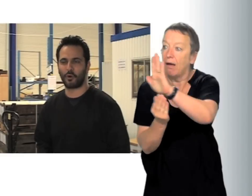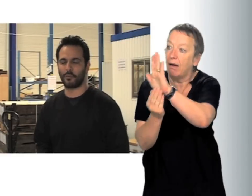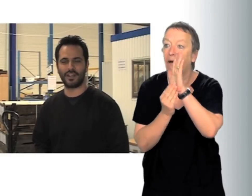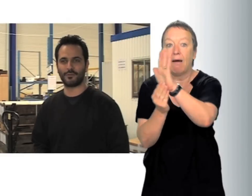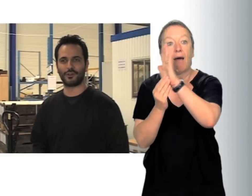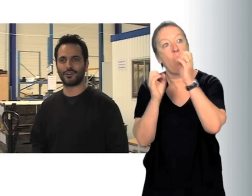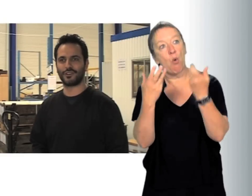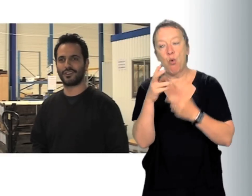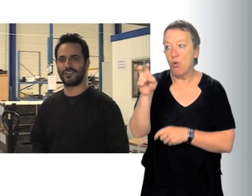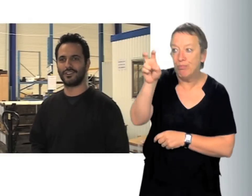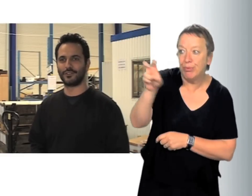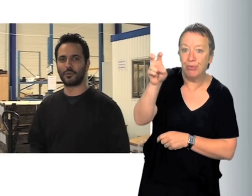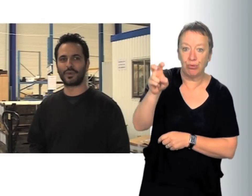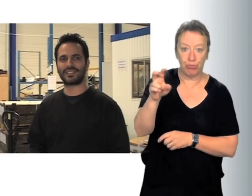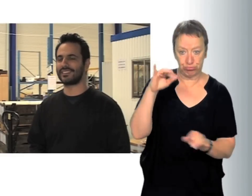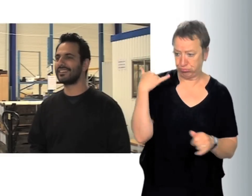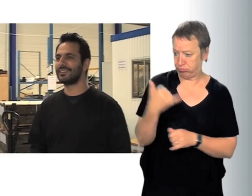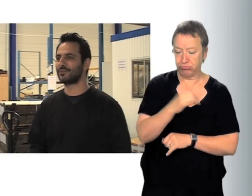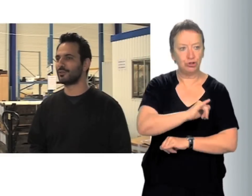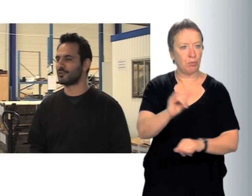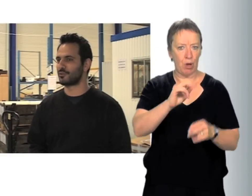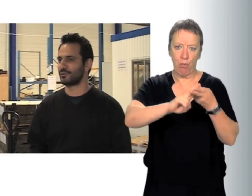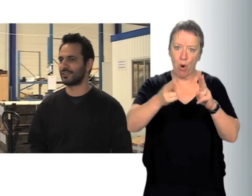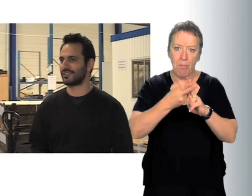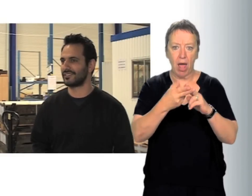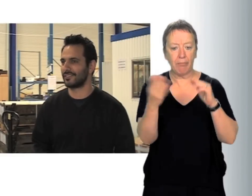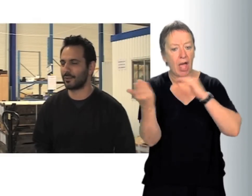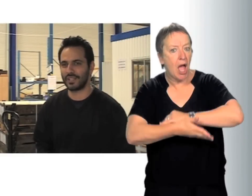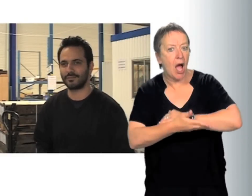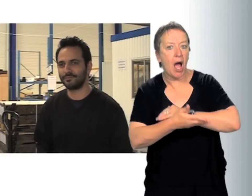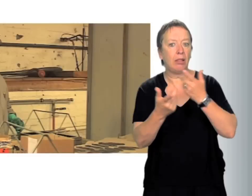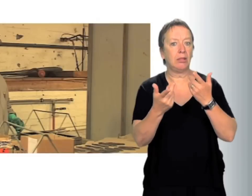On n'a jamais eu de problèmes de pièces ratées.